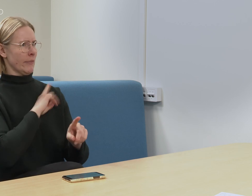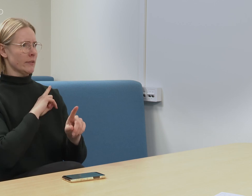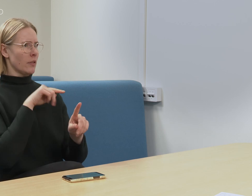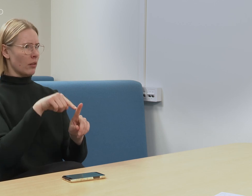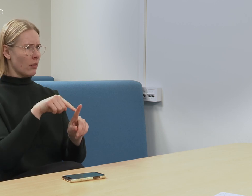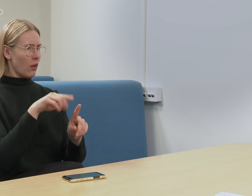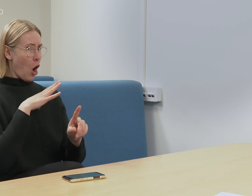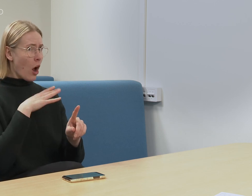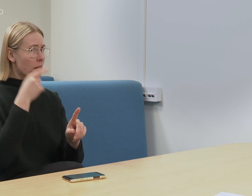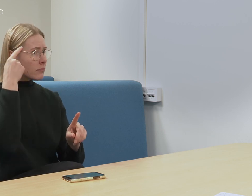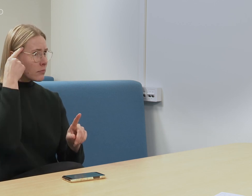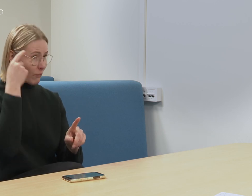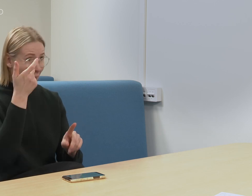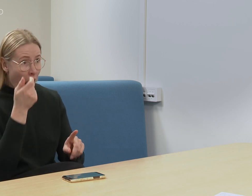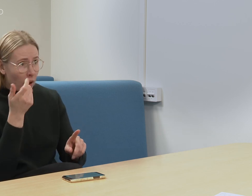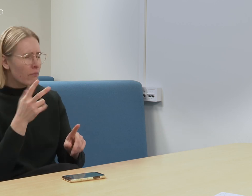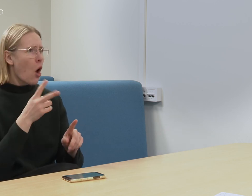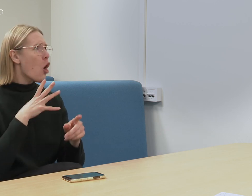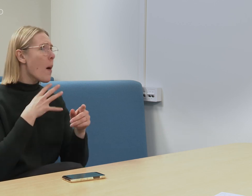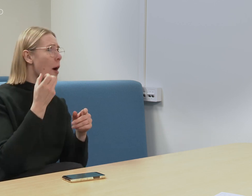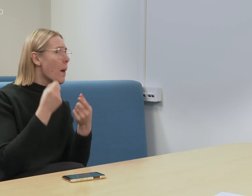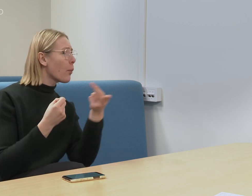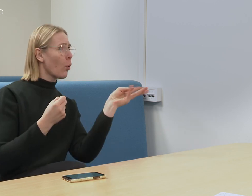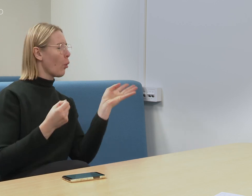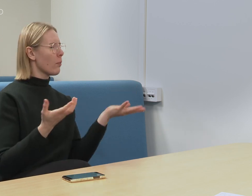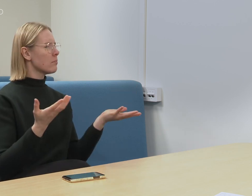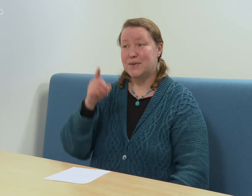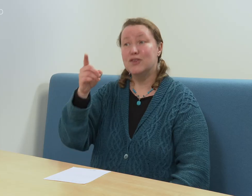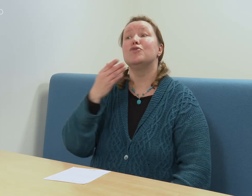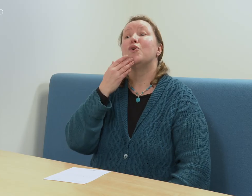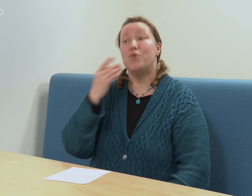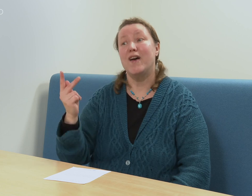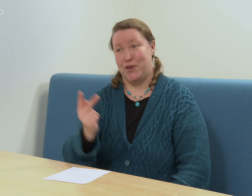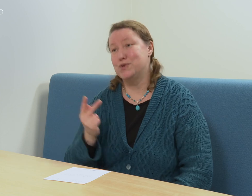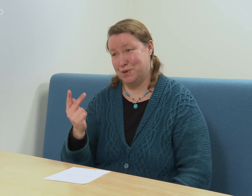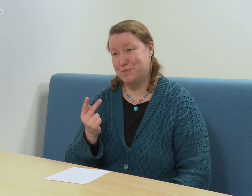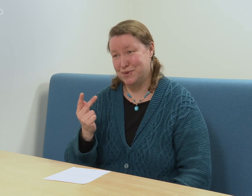joka ottaisi palvelun vastuulleen? Onko Kelan lisäksi muita vaihtoehtoja? Hyvä kysymys.